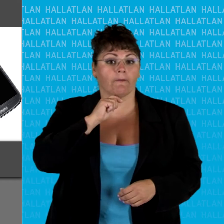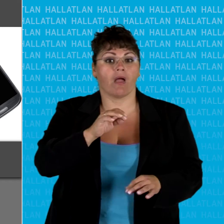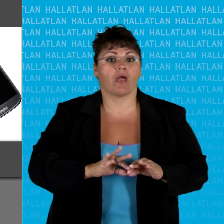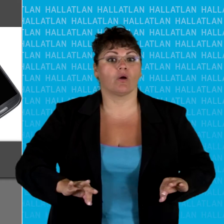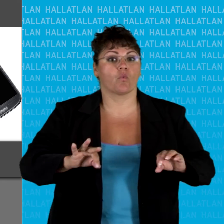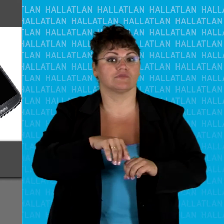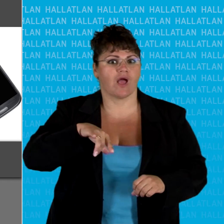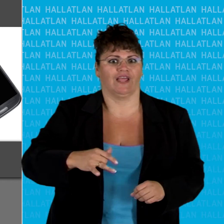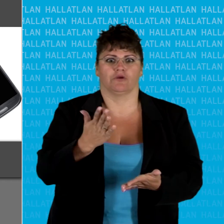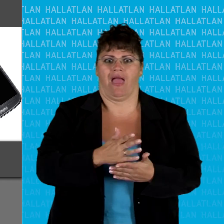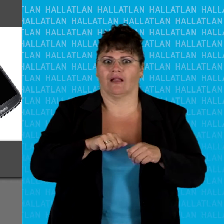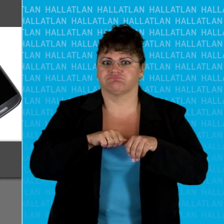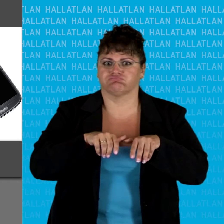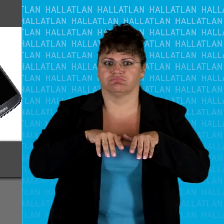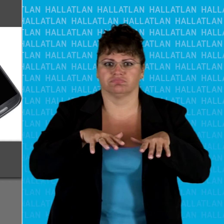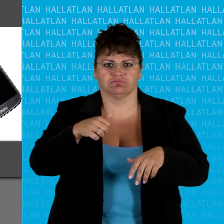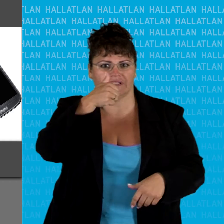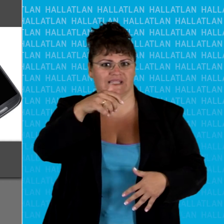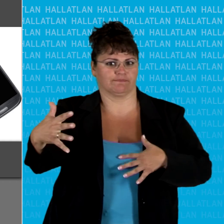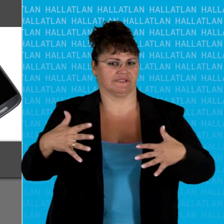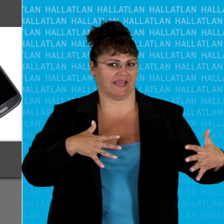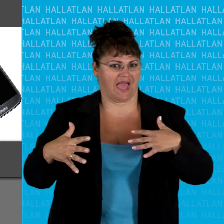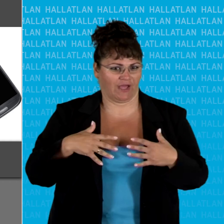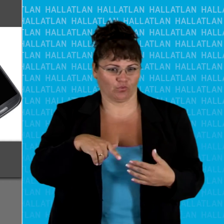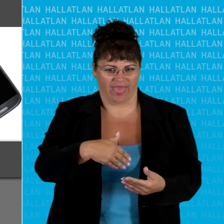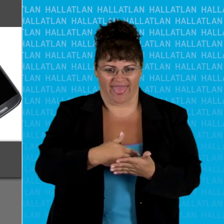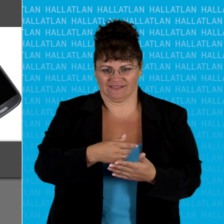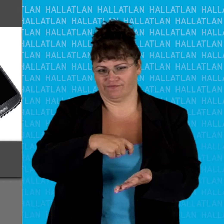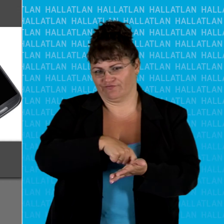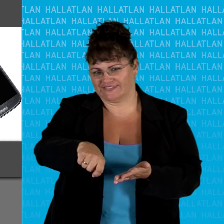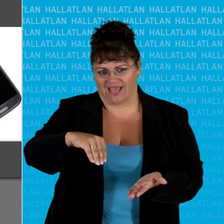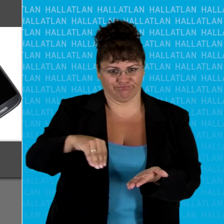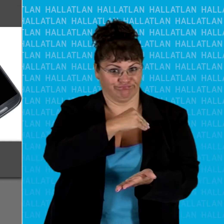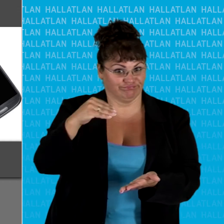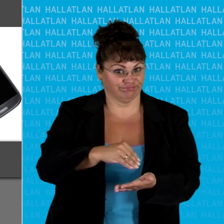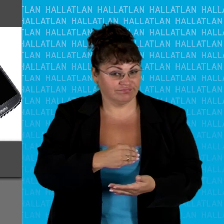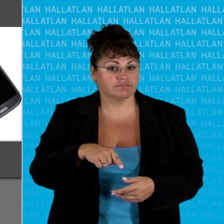Magyarországon is egyre népszerűbb a fizetés ezen módja: